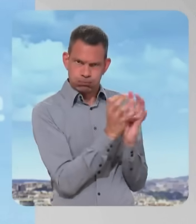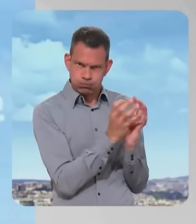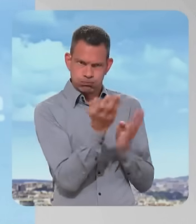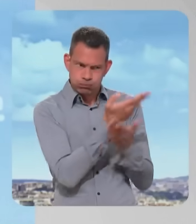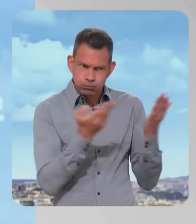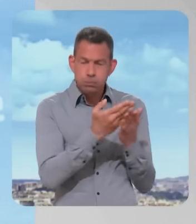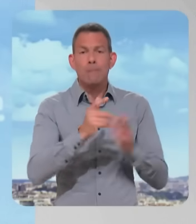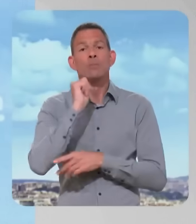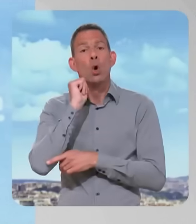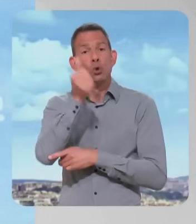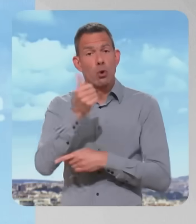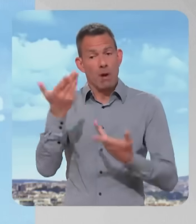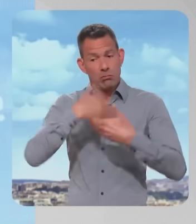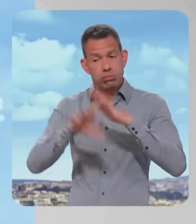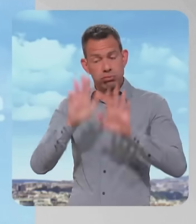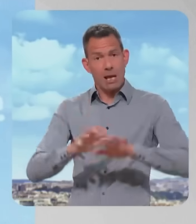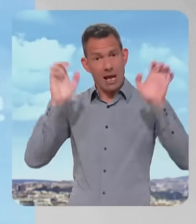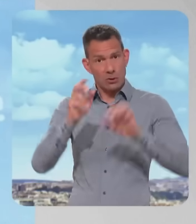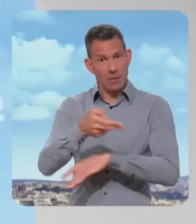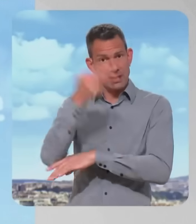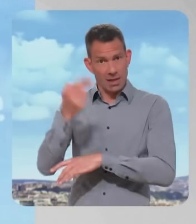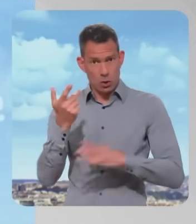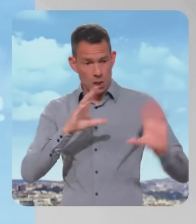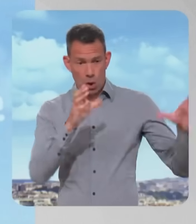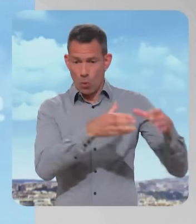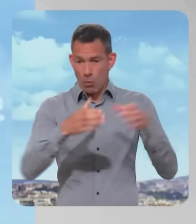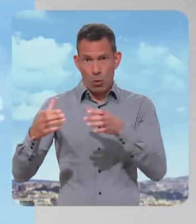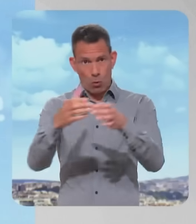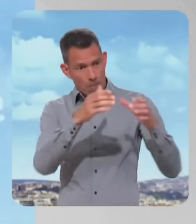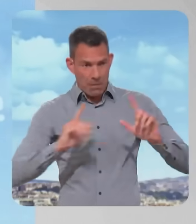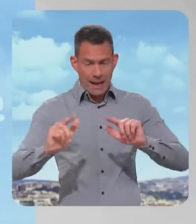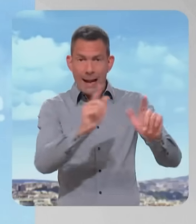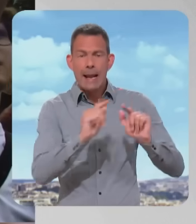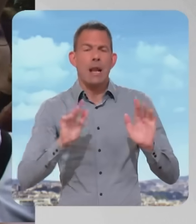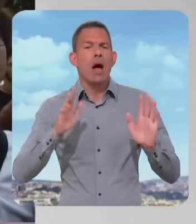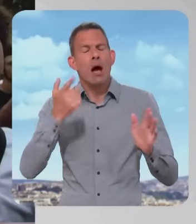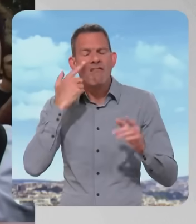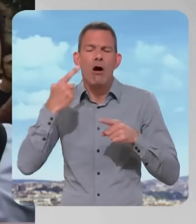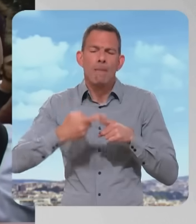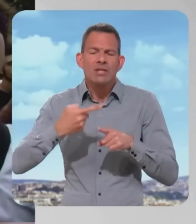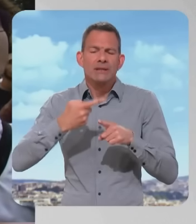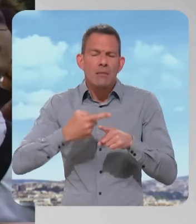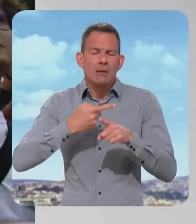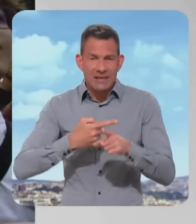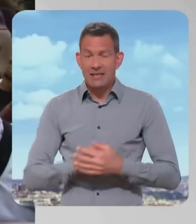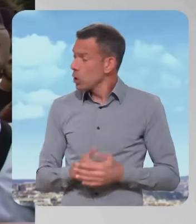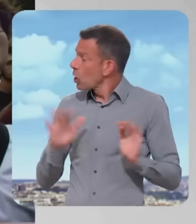C'est-à-dire qu'il y a une coalition. Au sein de cette coalition, différents groupes représentent les différentes composantes de cette coalition.